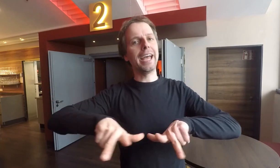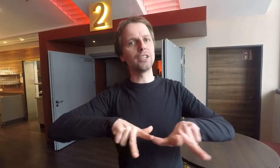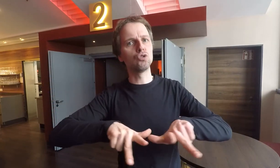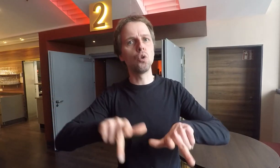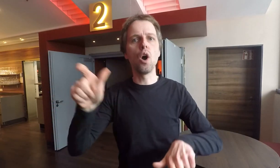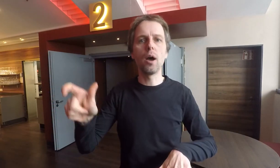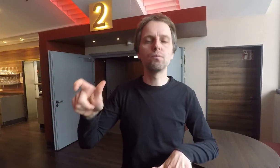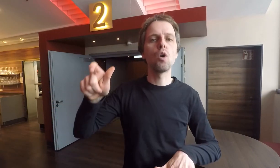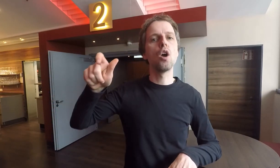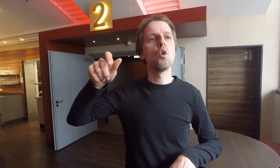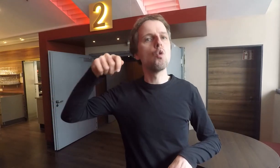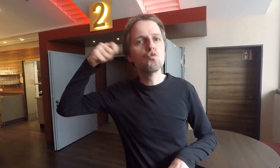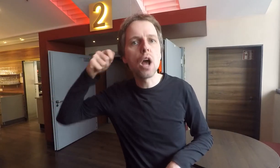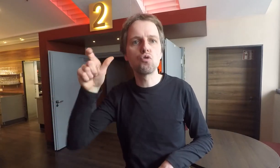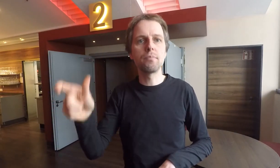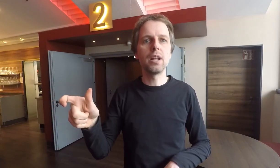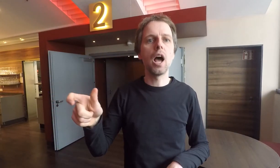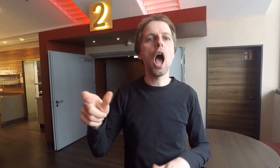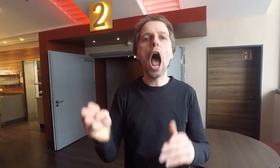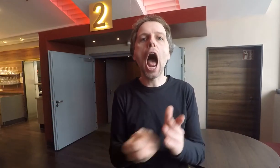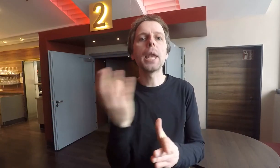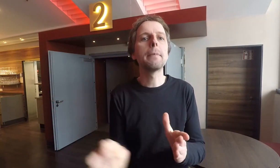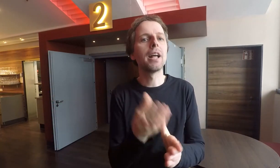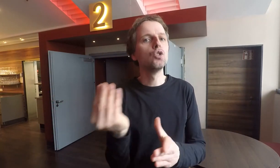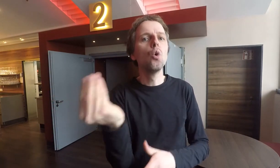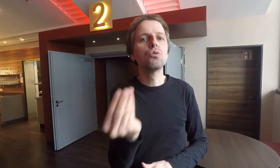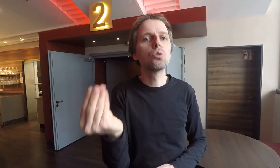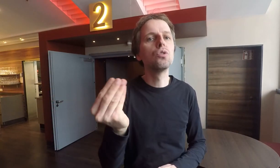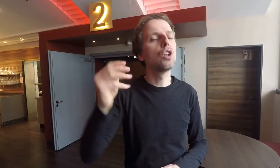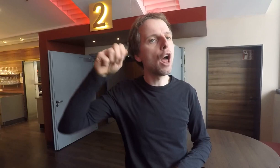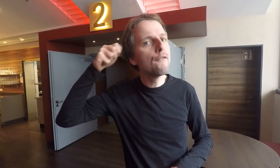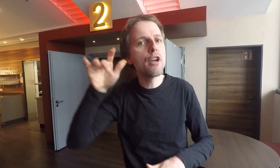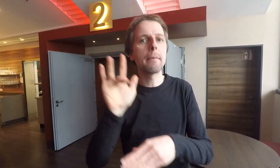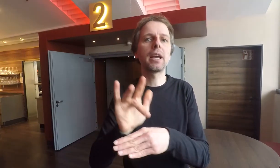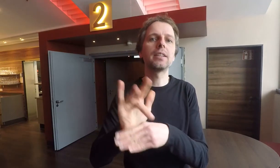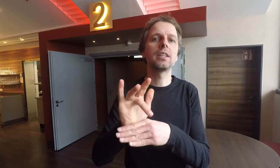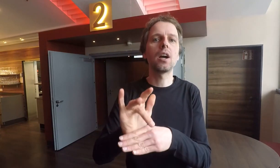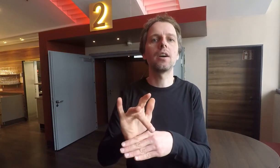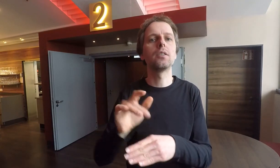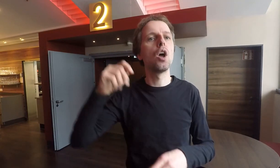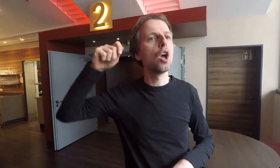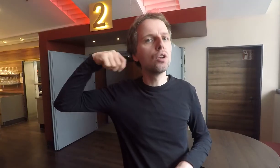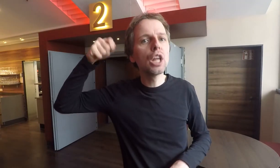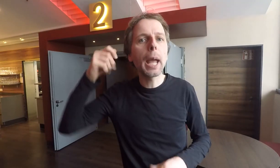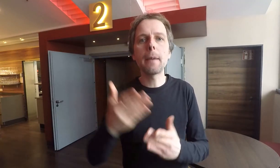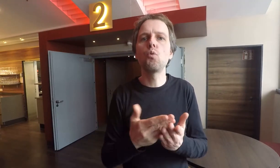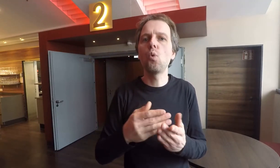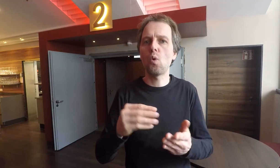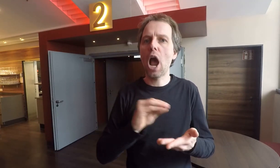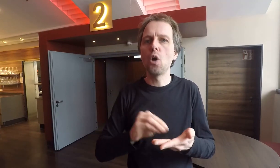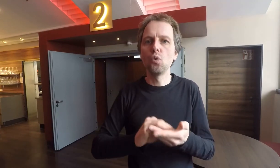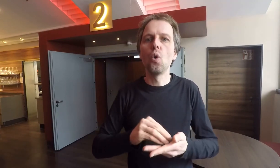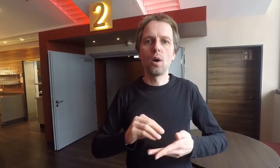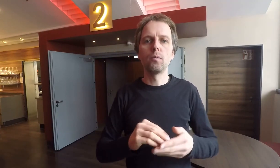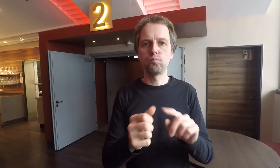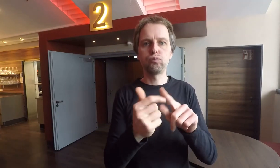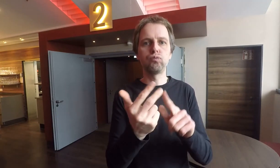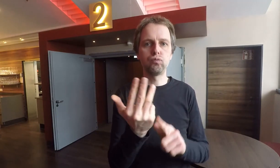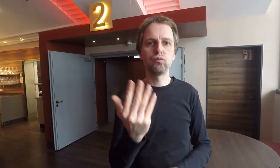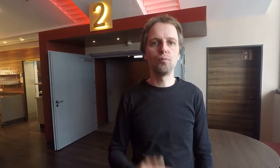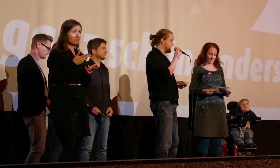Regie, Schauspiel, Animation, Filmkritik und Drehbuch.